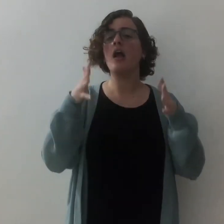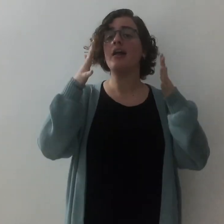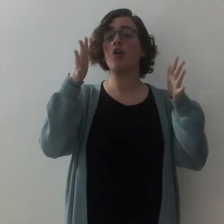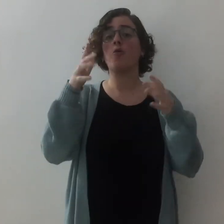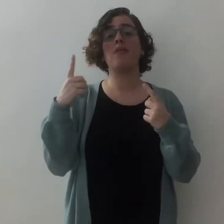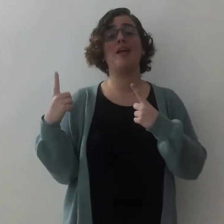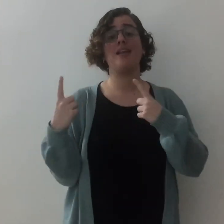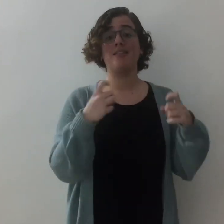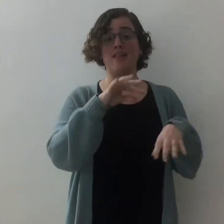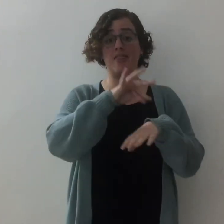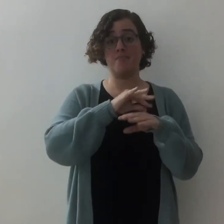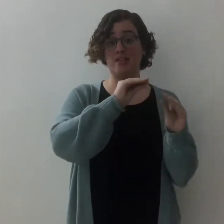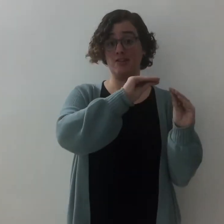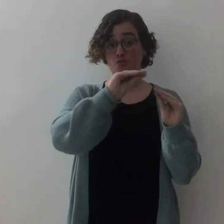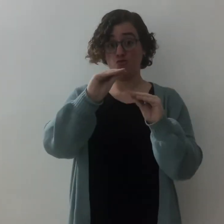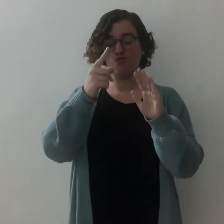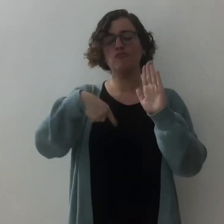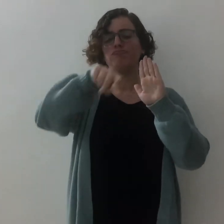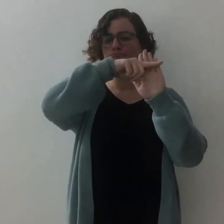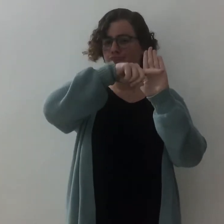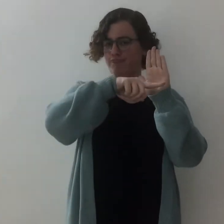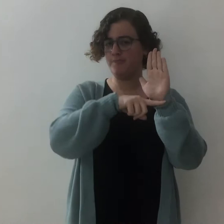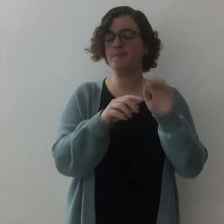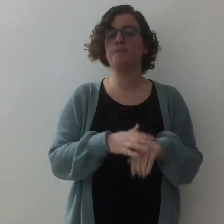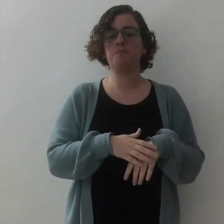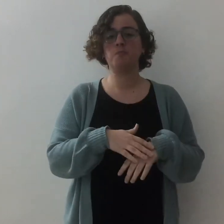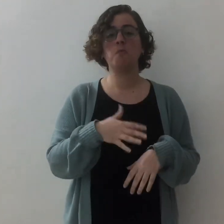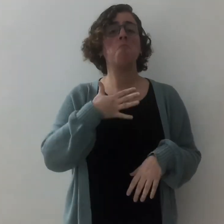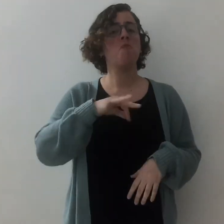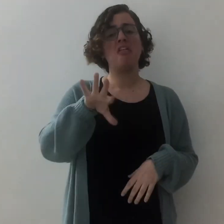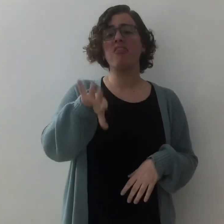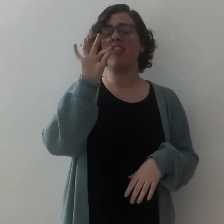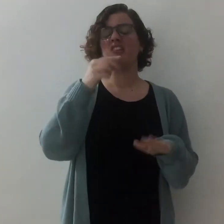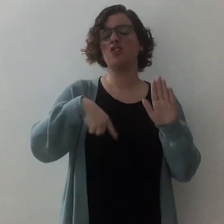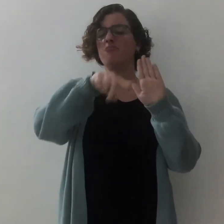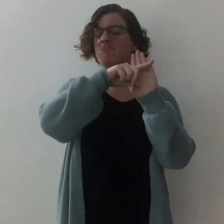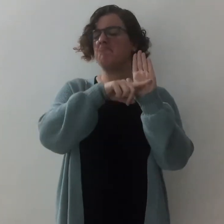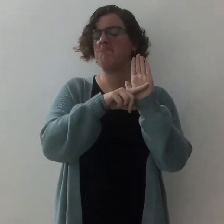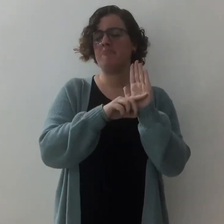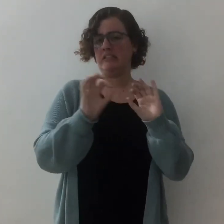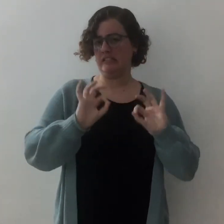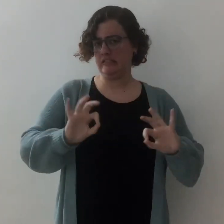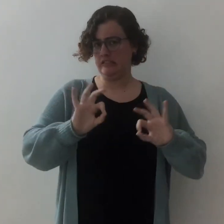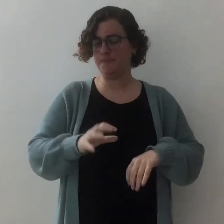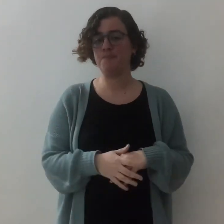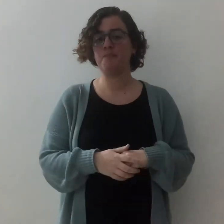Recomendamos gestionar un seguro médico, aunque no sea obligatorio.